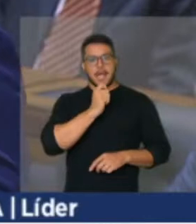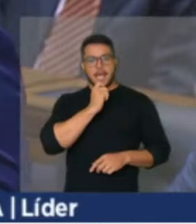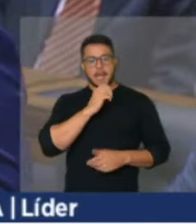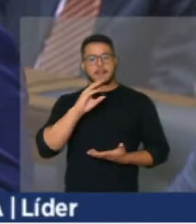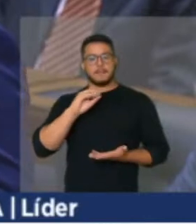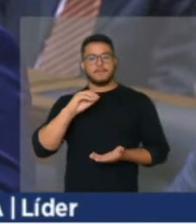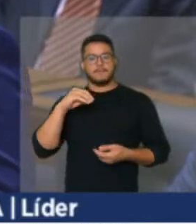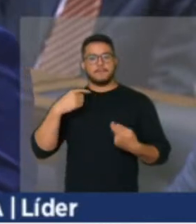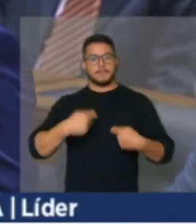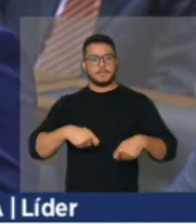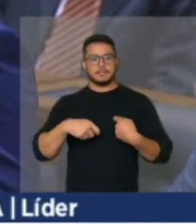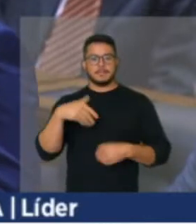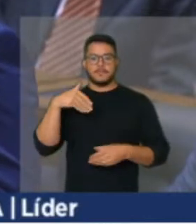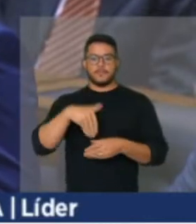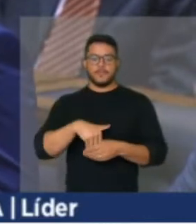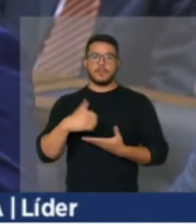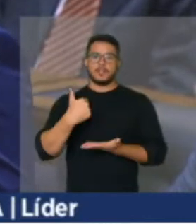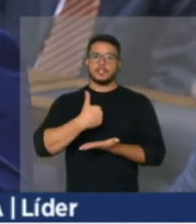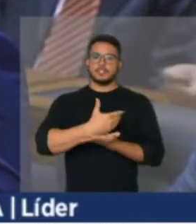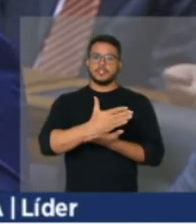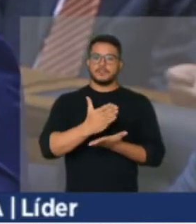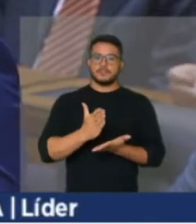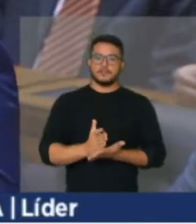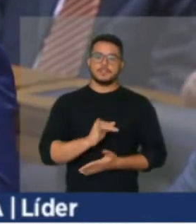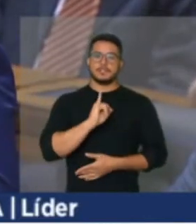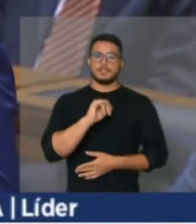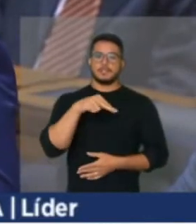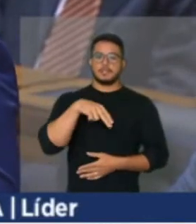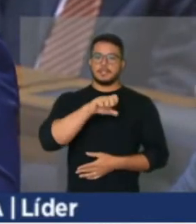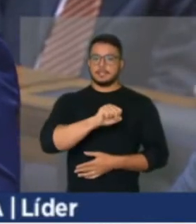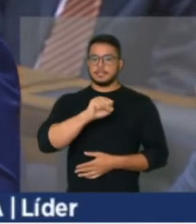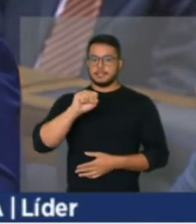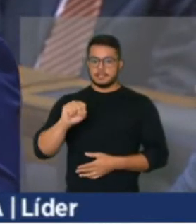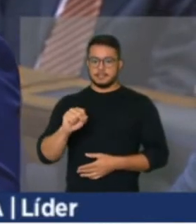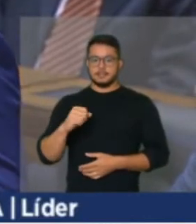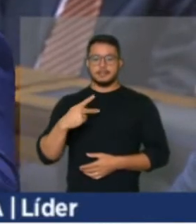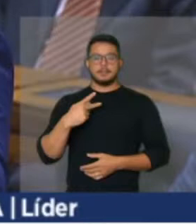PARCELAMENTO DO INSS, A PEC DE N° 15, DE 240 MESES COMO TAMBÉM DEVO ESTAR DANDO